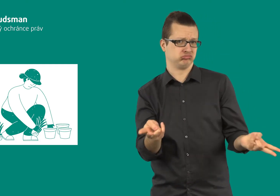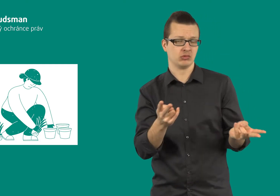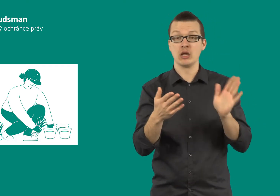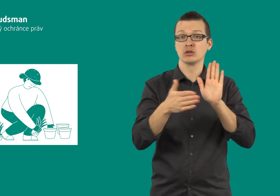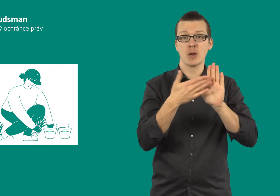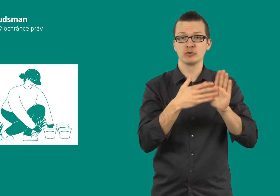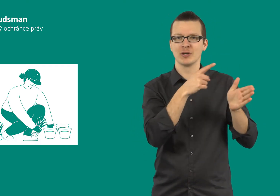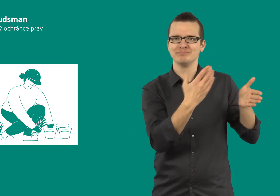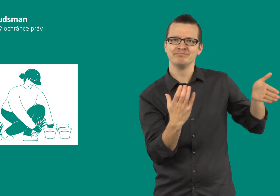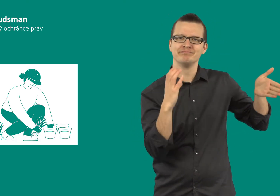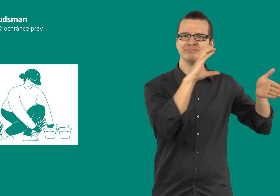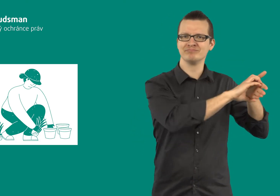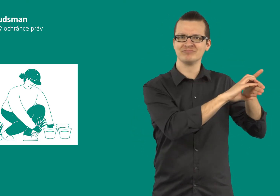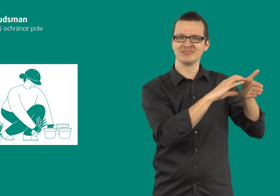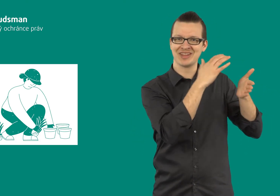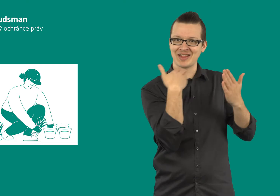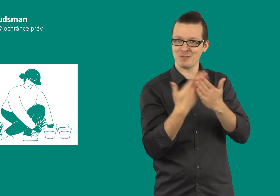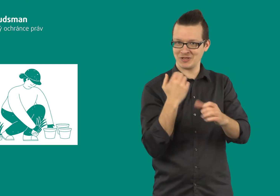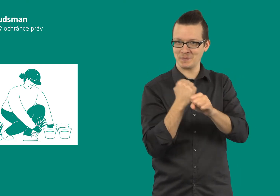Vadí jim mimo jiné neaktuálnost nabídek.